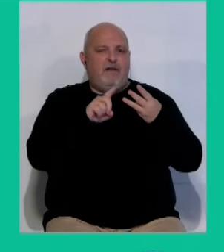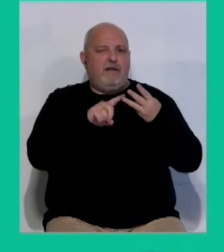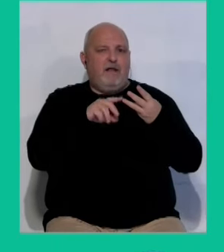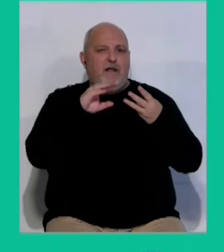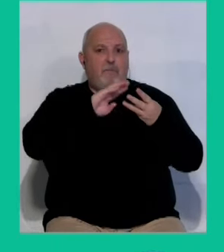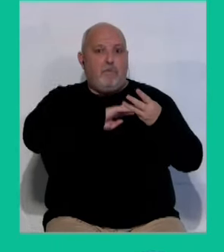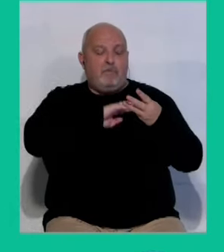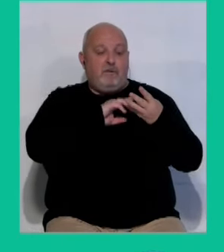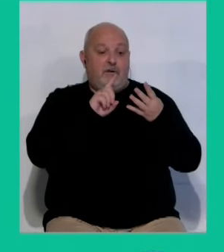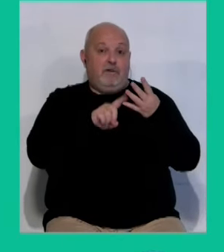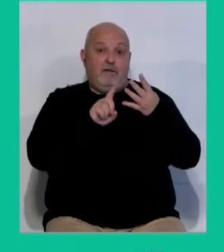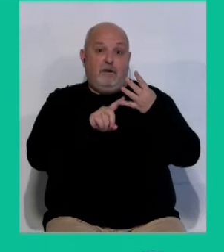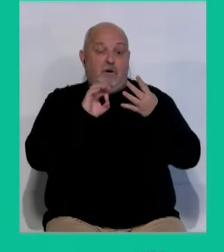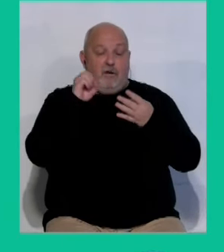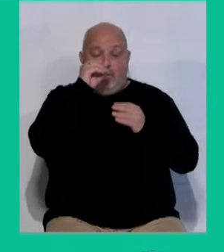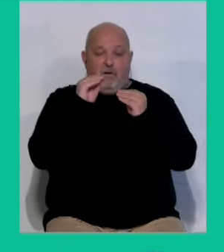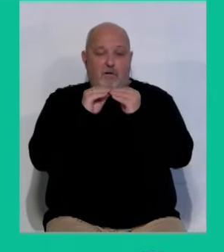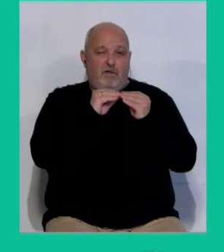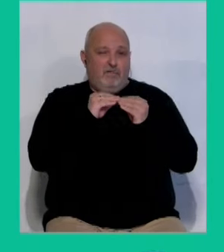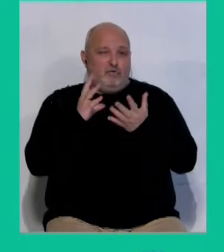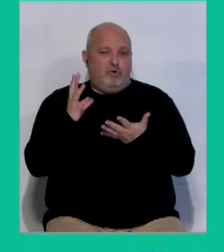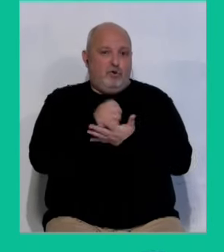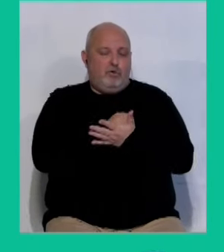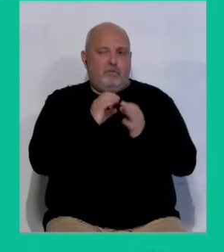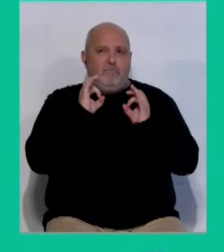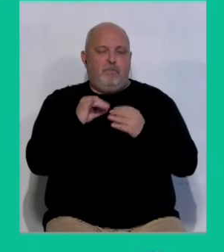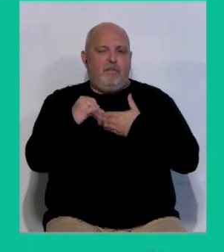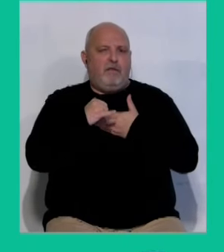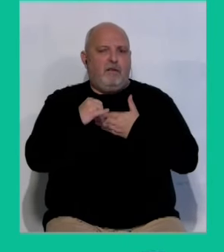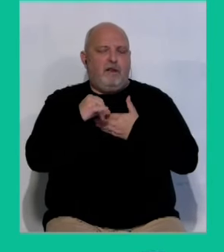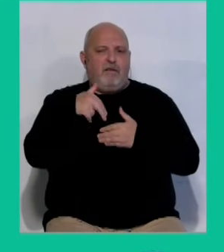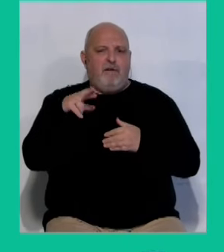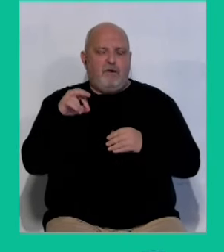alesma Y al igual que la opinión de la mesa del submarino se acerca Robert Navarro en la cuarta